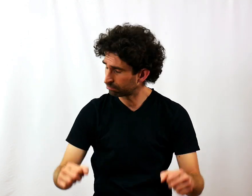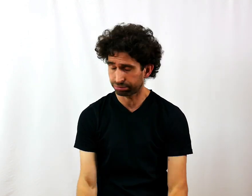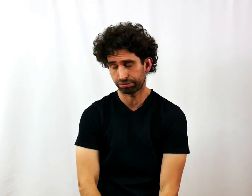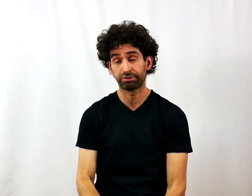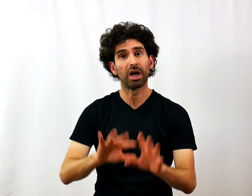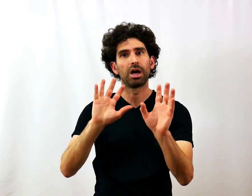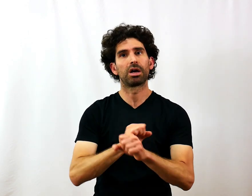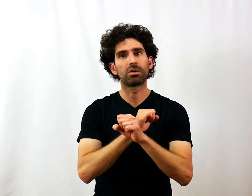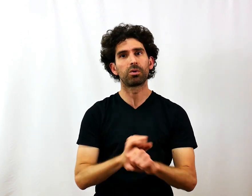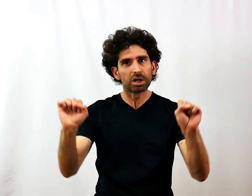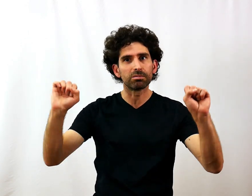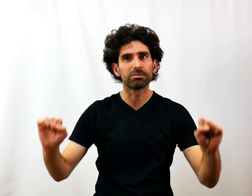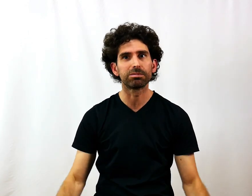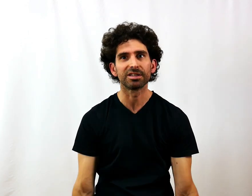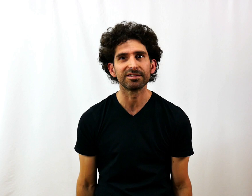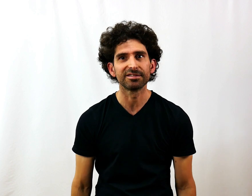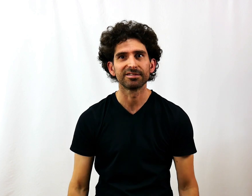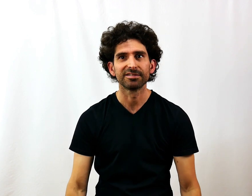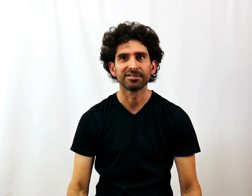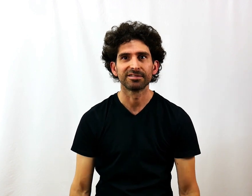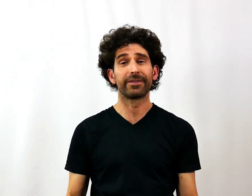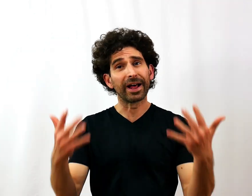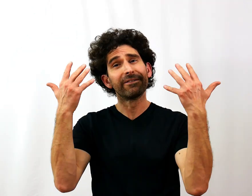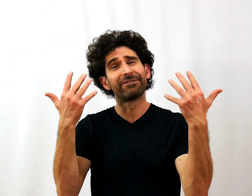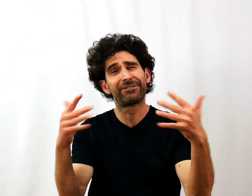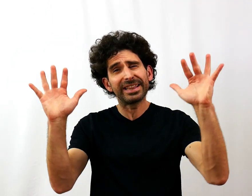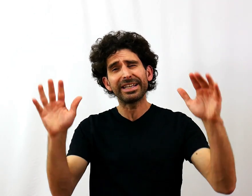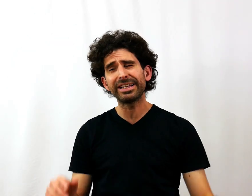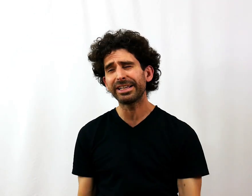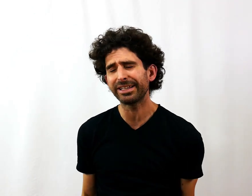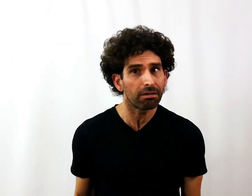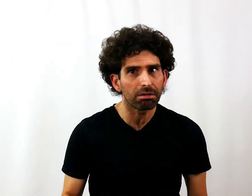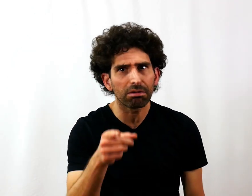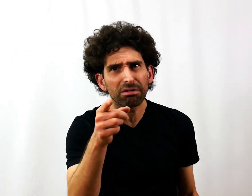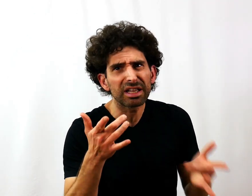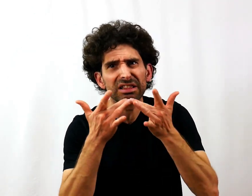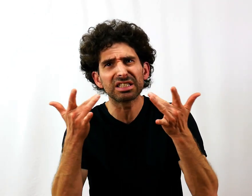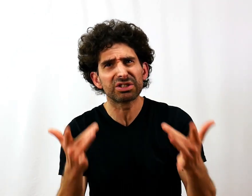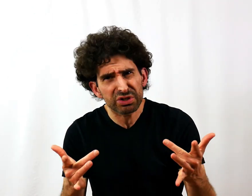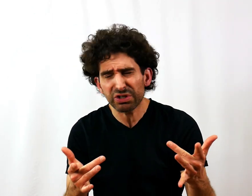Pfffiou, c'est incroyable ! C'est fini. Oh, tu es déçu ?